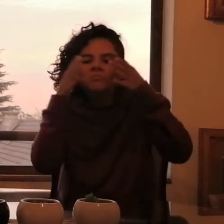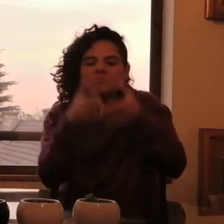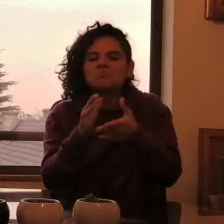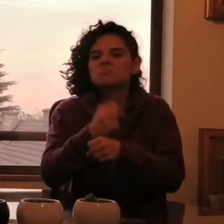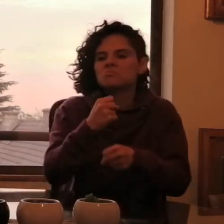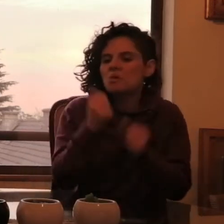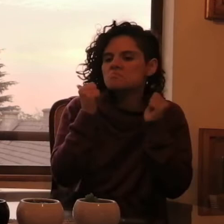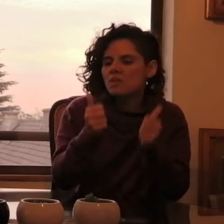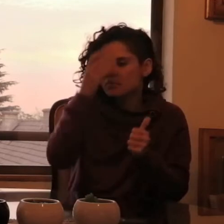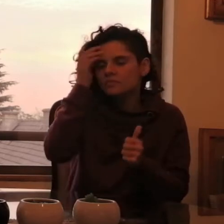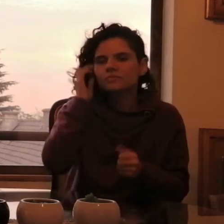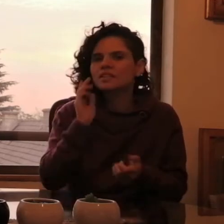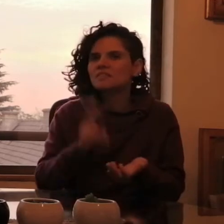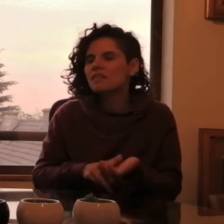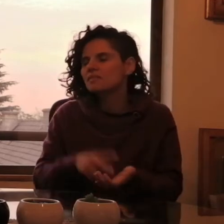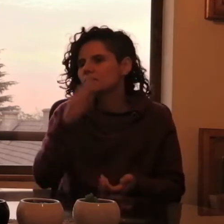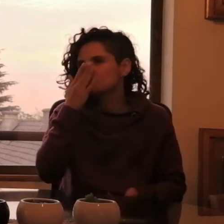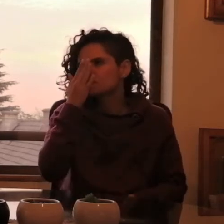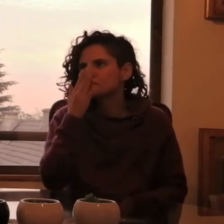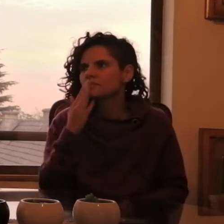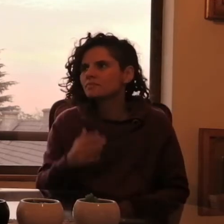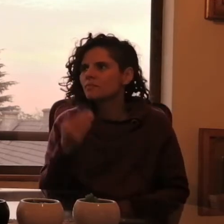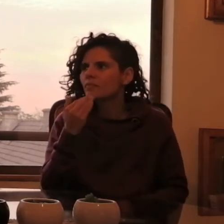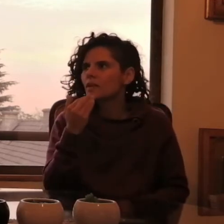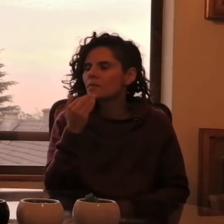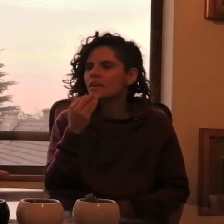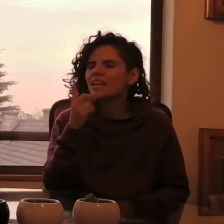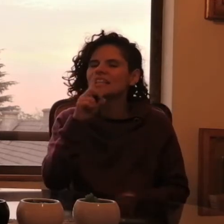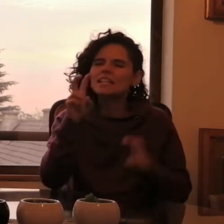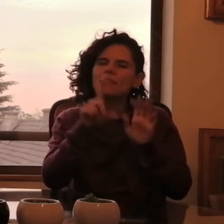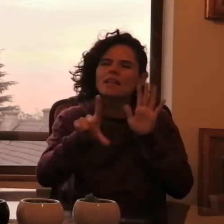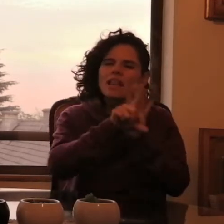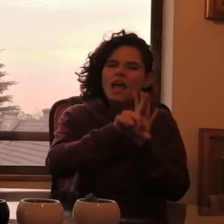de hecho incluso estuve revisando la ley de medio ambiente y era chica